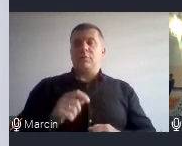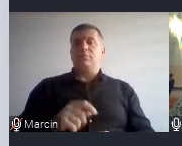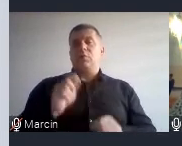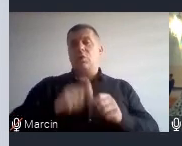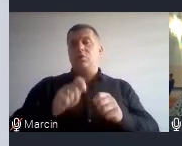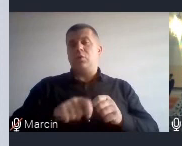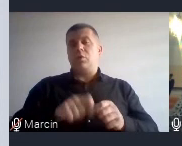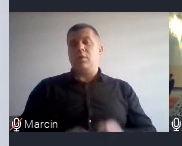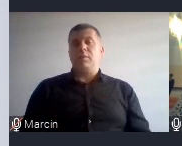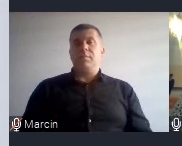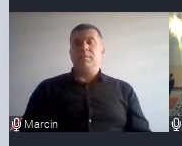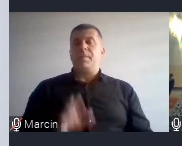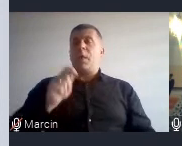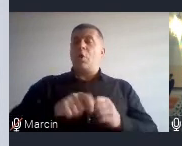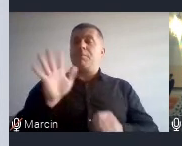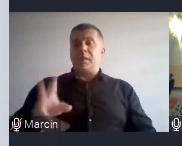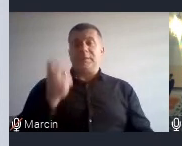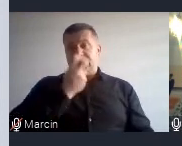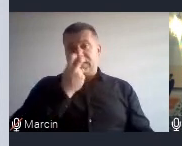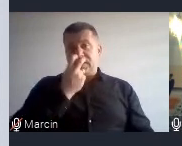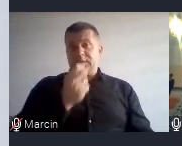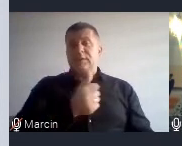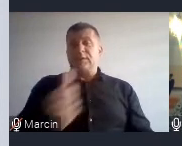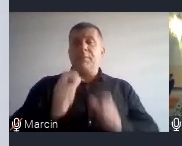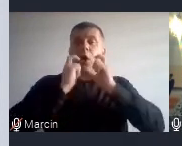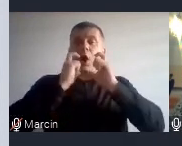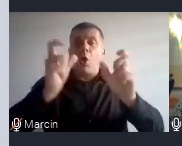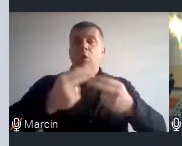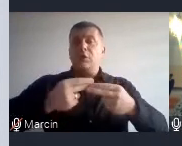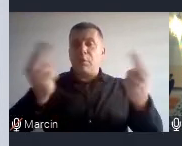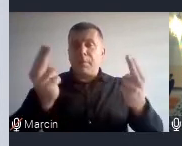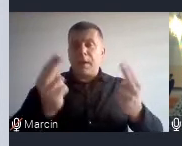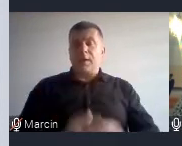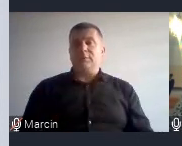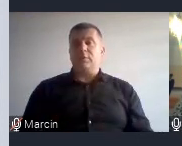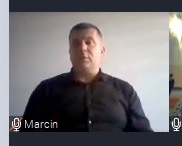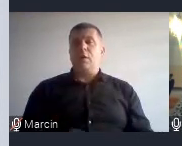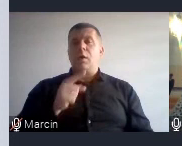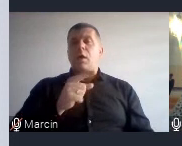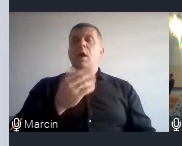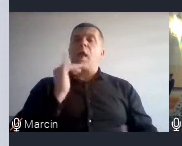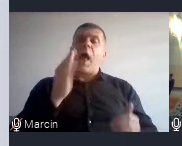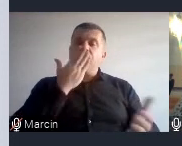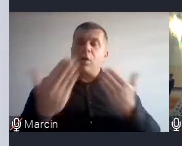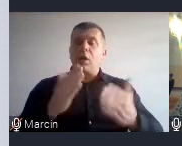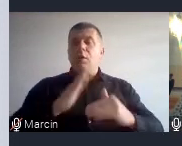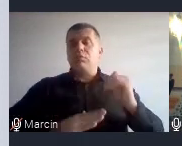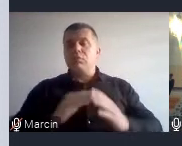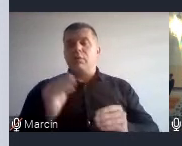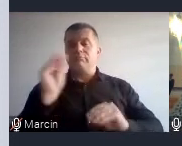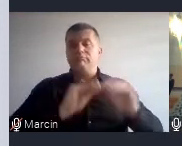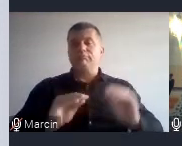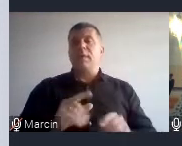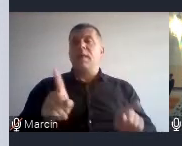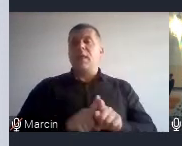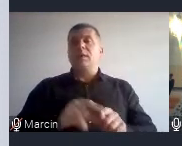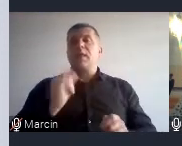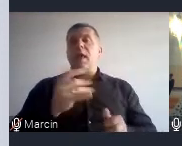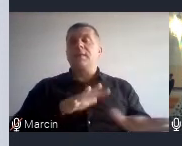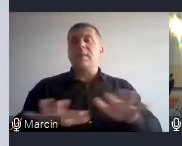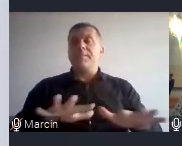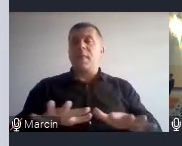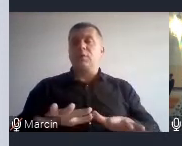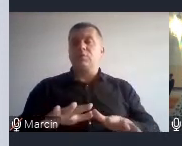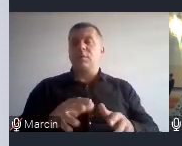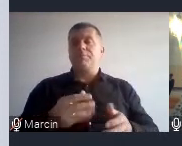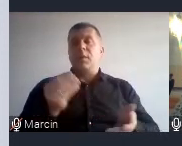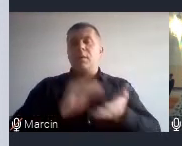Kontrola będzie interesowała się samym ogłoszeniem, publikacją, jego konstrukcją oraz zamieszczeniem w odpowiednim publikatorze,